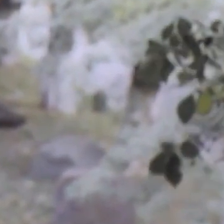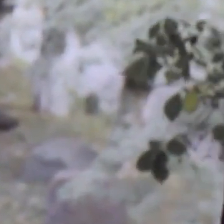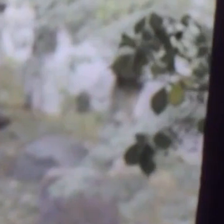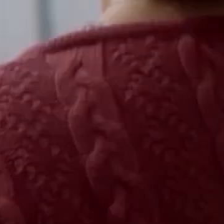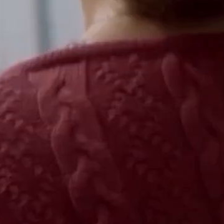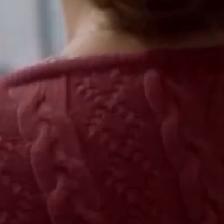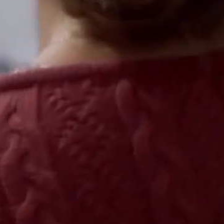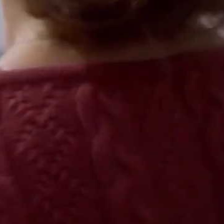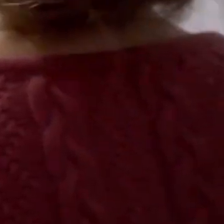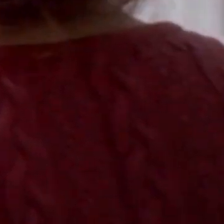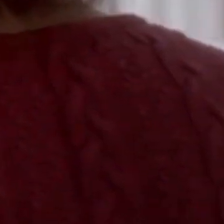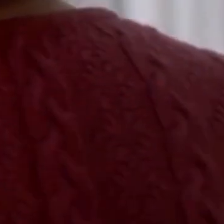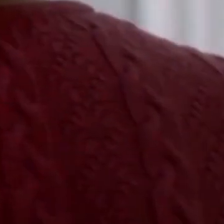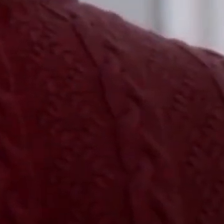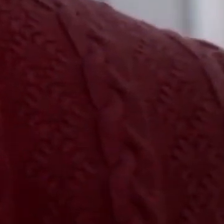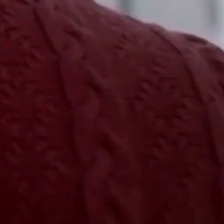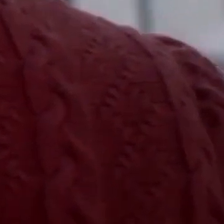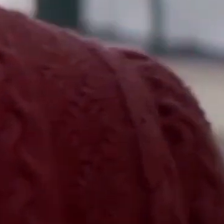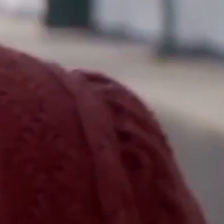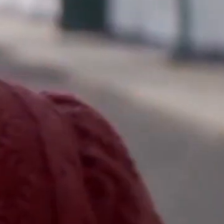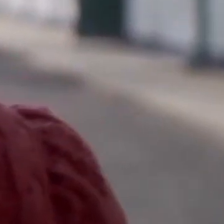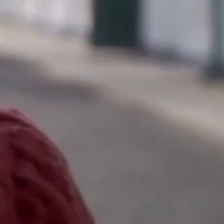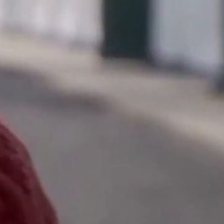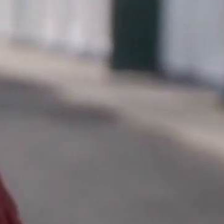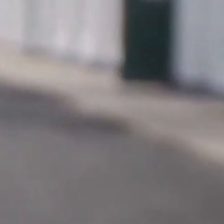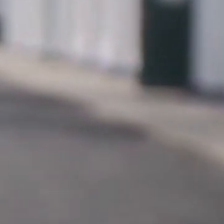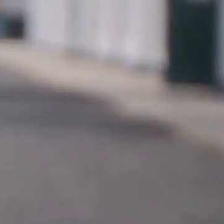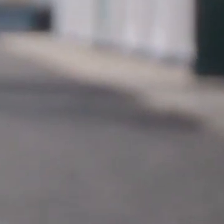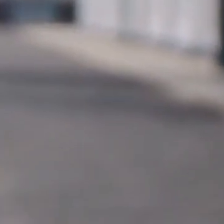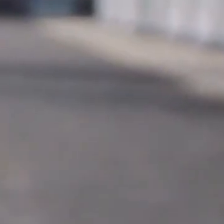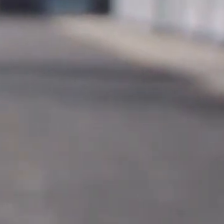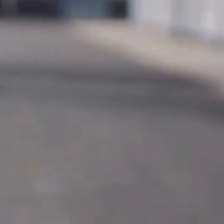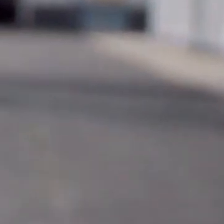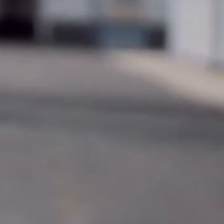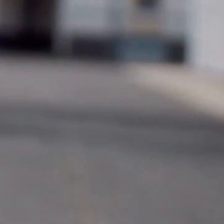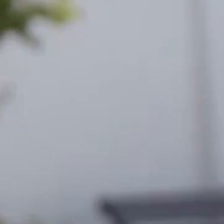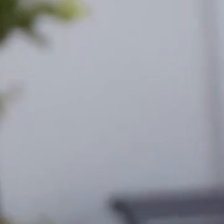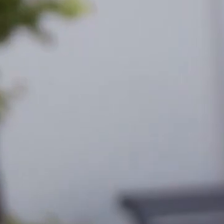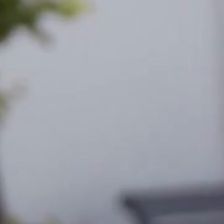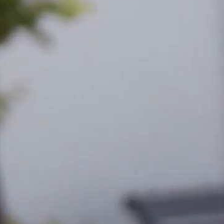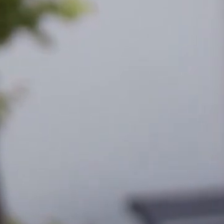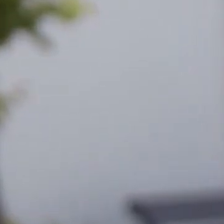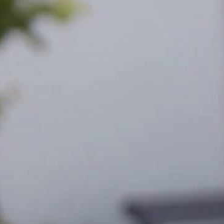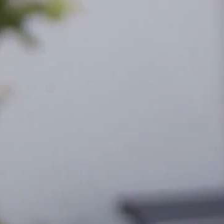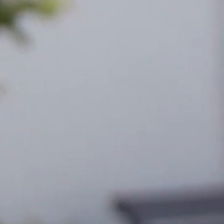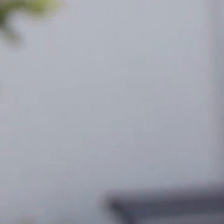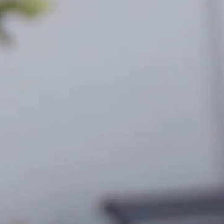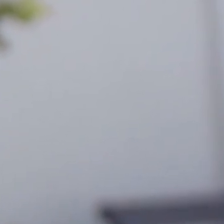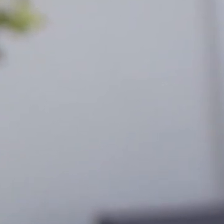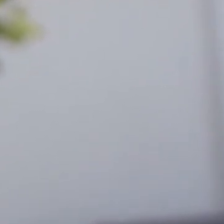того кто незримо оберегает тебя от всякого зла и даже если наступают тяжелые испытания Я вижу